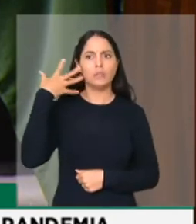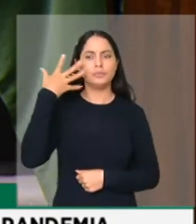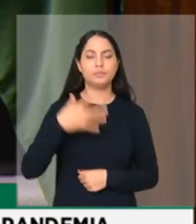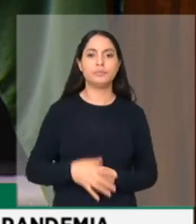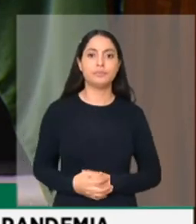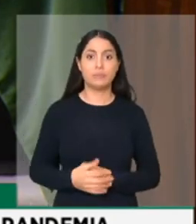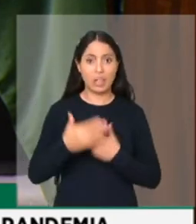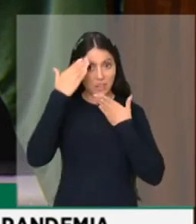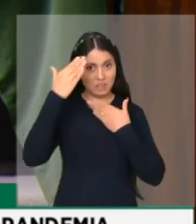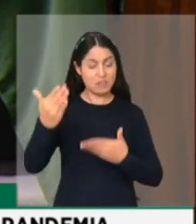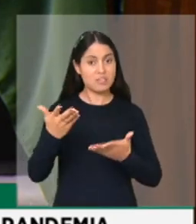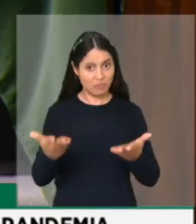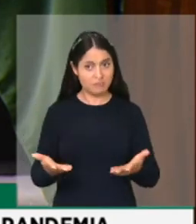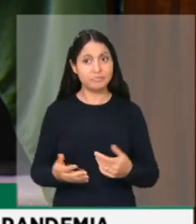MAIS UMA VEZ AGRADECER... TODO O ESPAÇO DE DIÁLOGO QUE NÓS